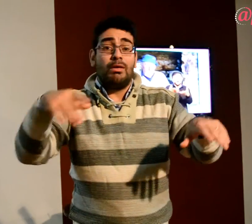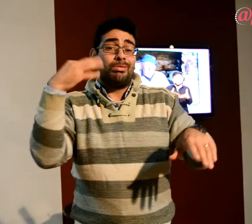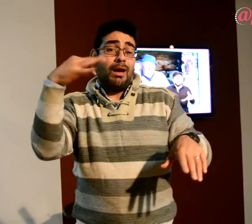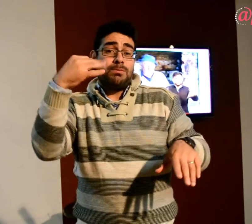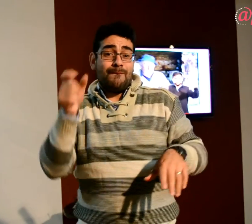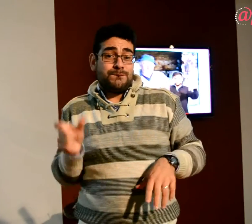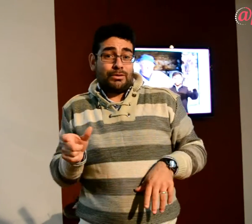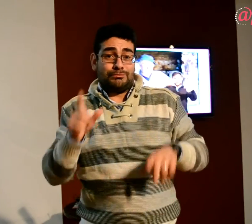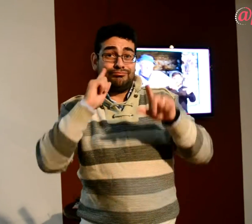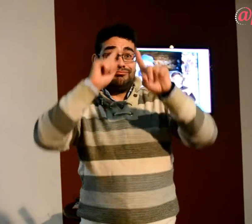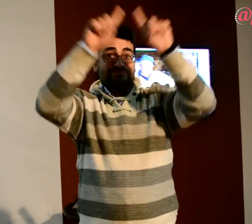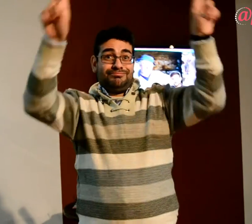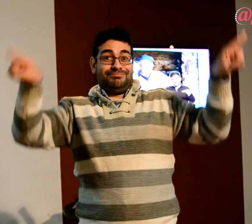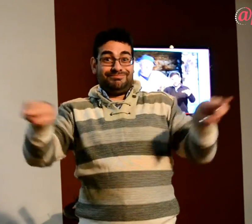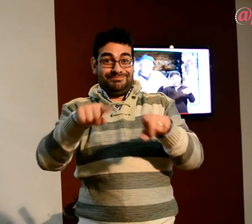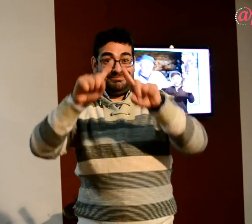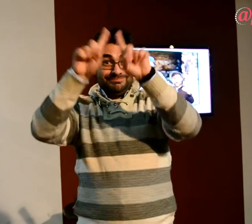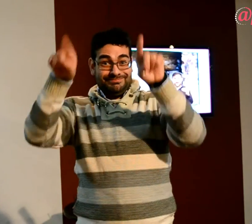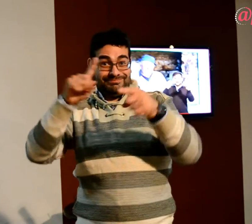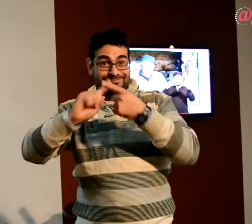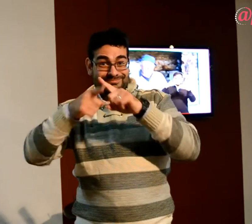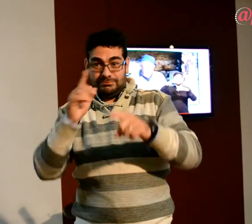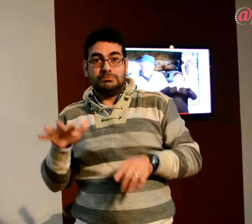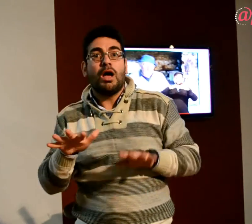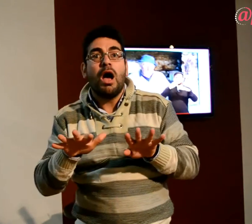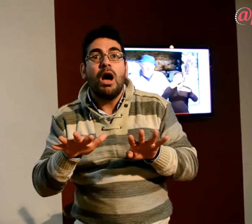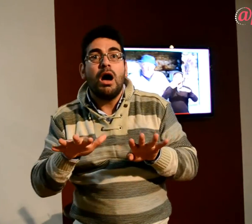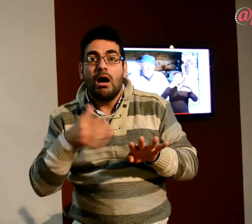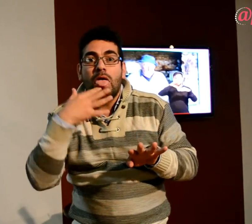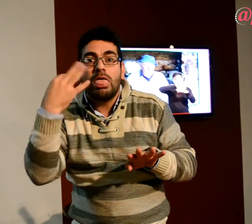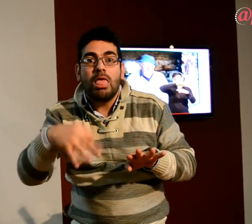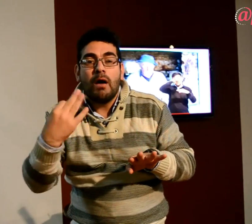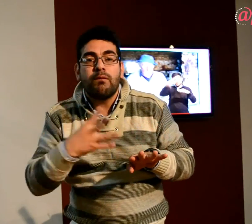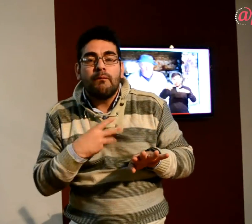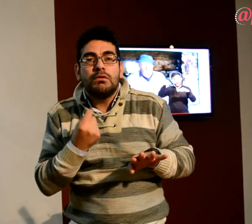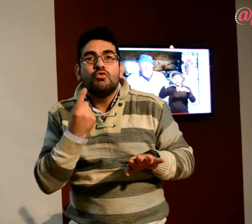mirar los videos que hay intérpretes de lengua de señas